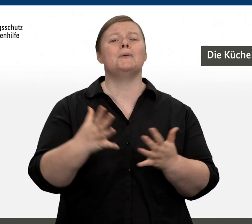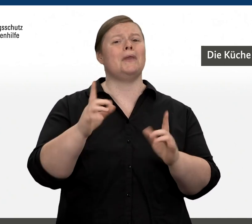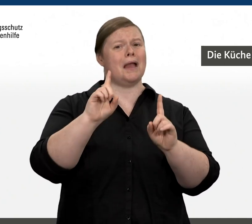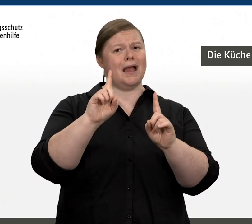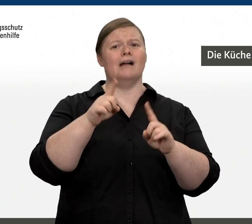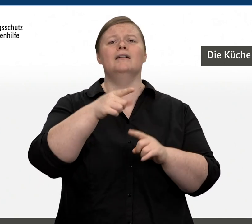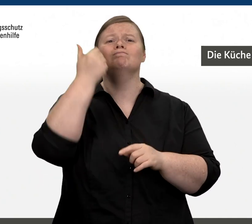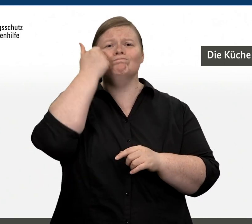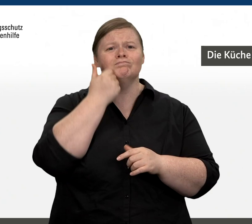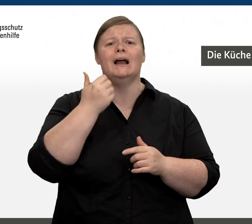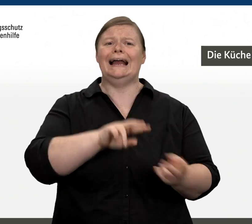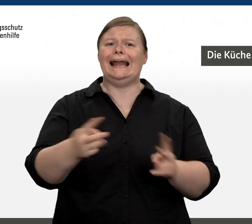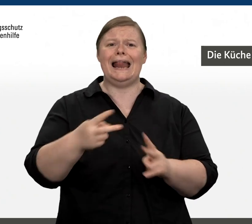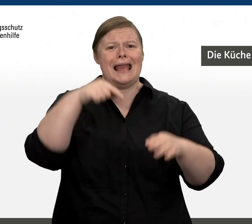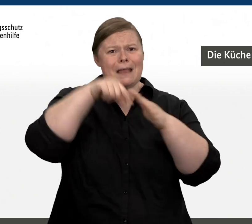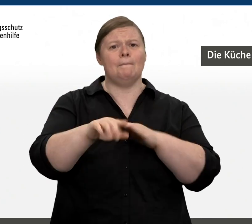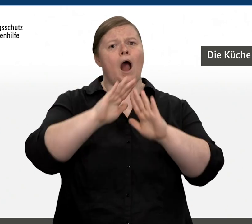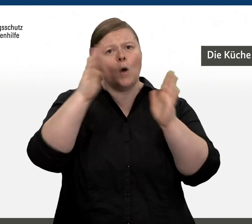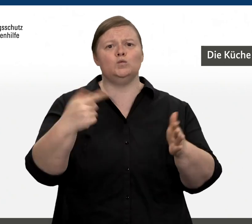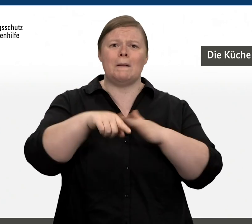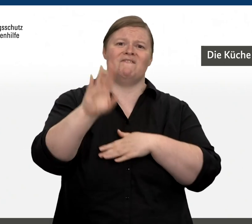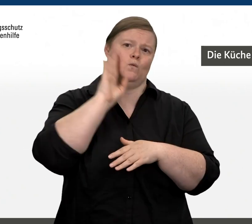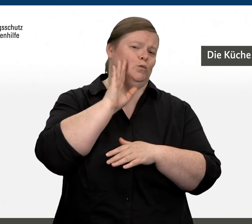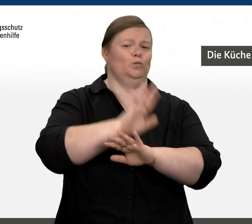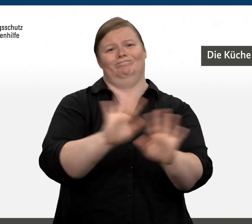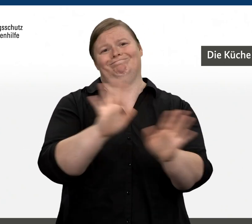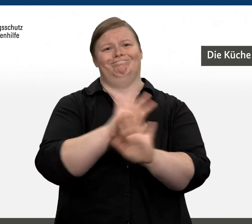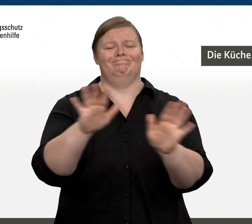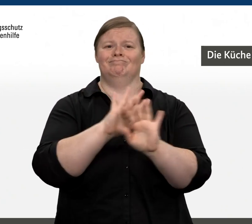Aber Vorsicht! Nicht in der Wohnung oder im Haus grillen